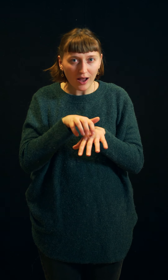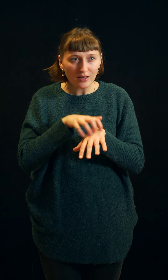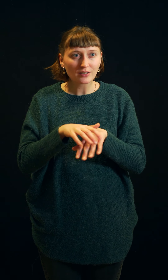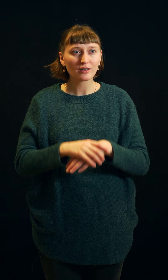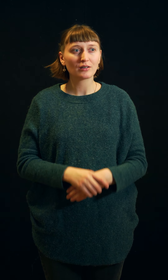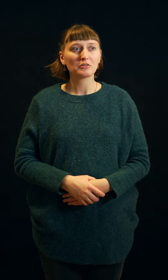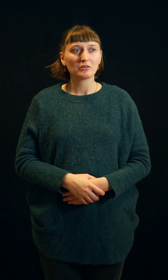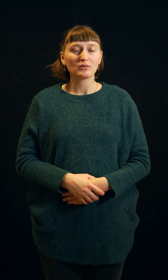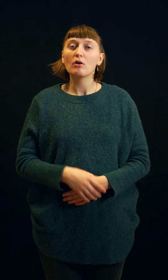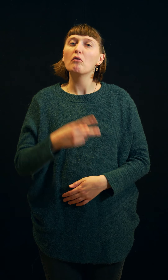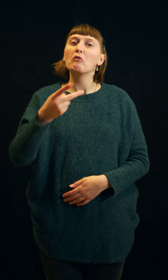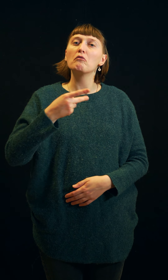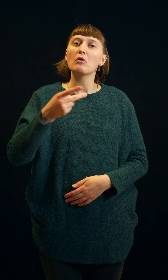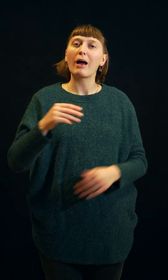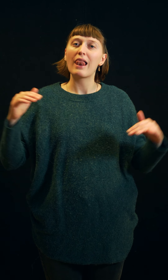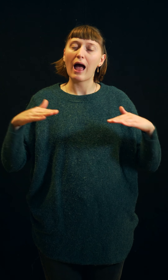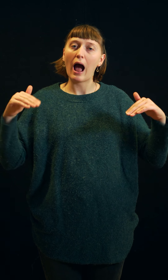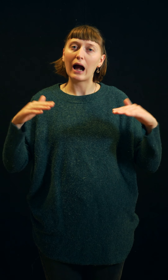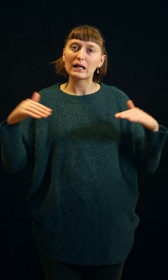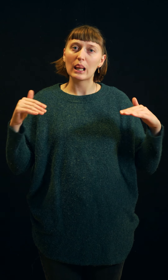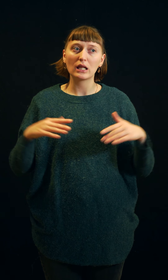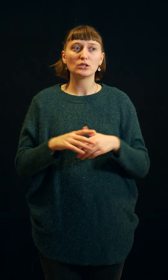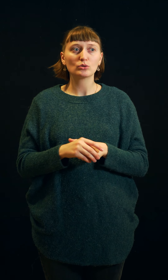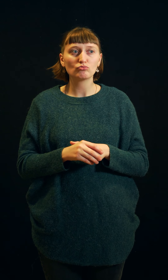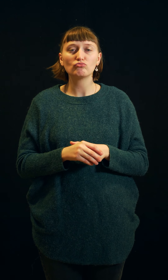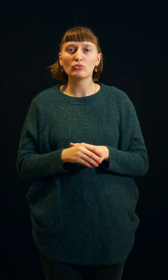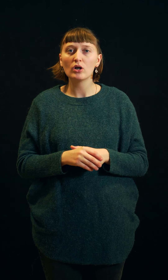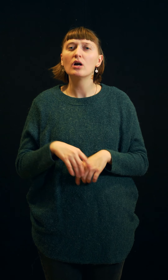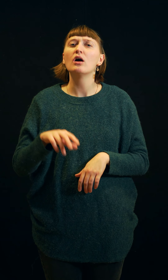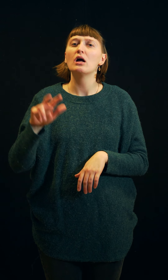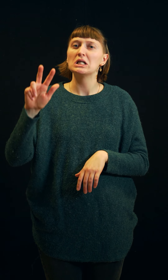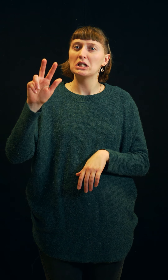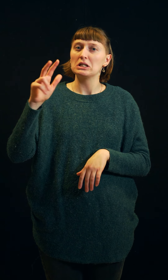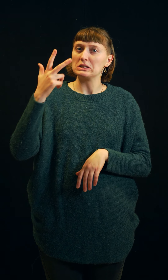Weil wir Raclette machen.